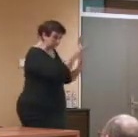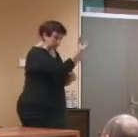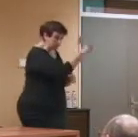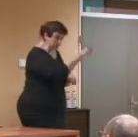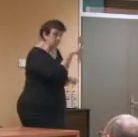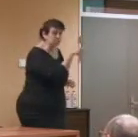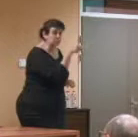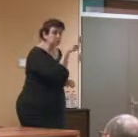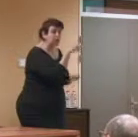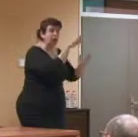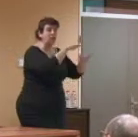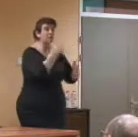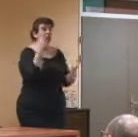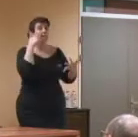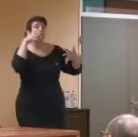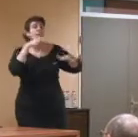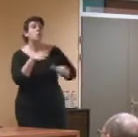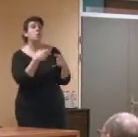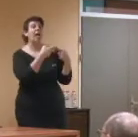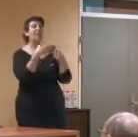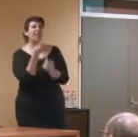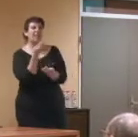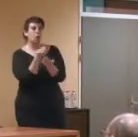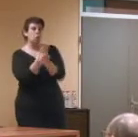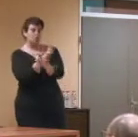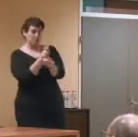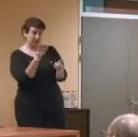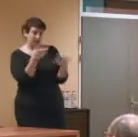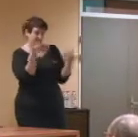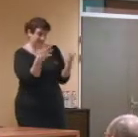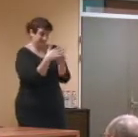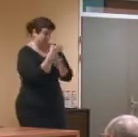dinero, por no pagar a Hacienda en su momento. Respecto a Carlos Fabra, resulta que